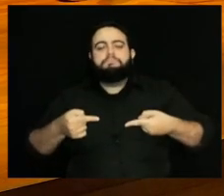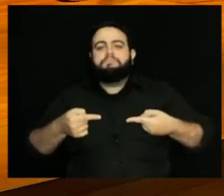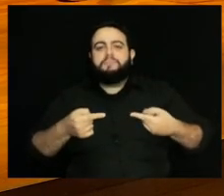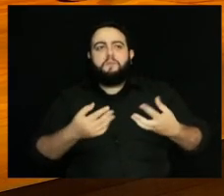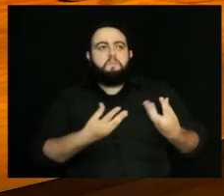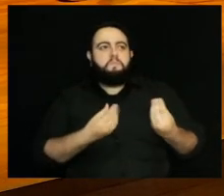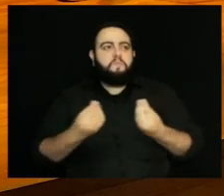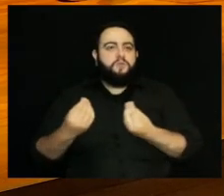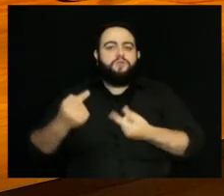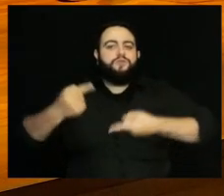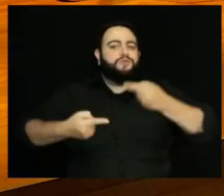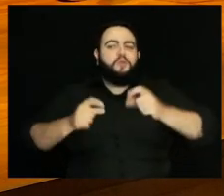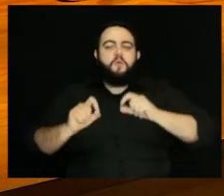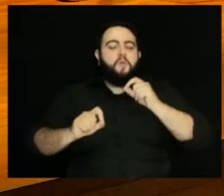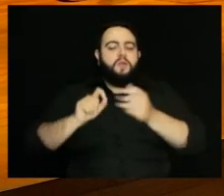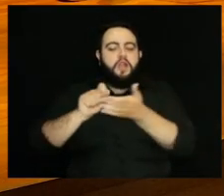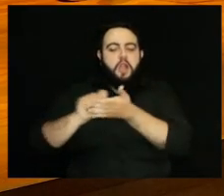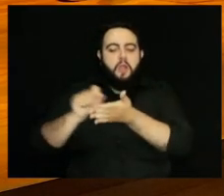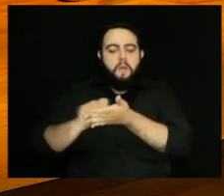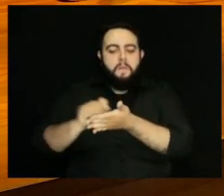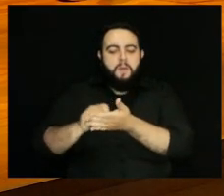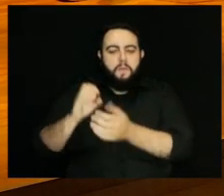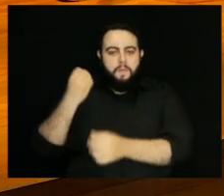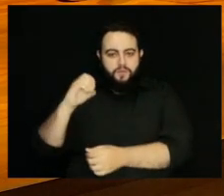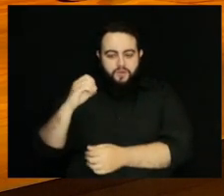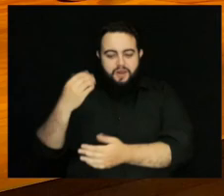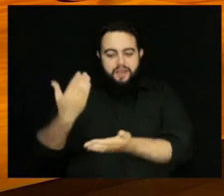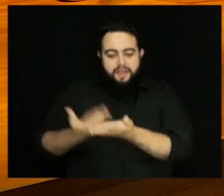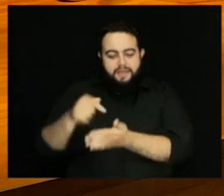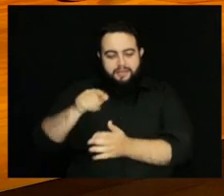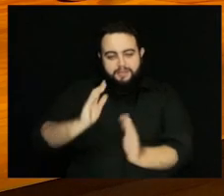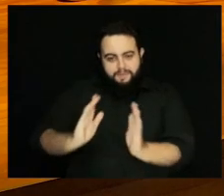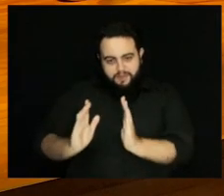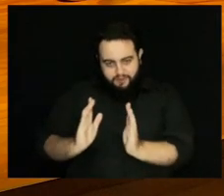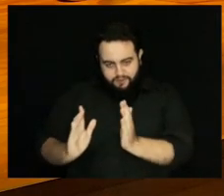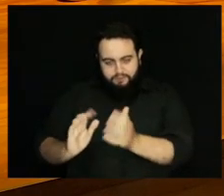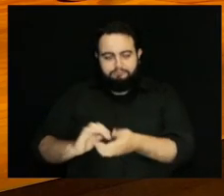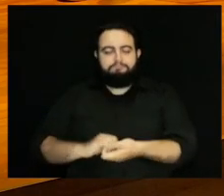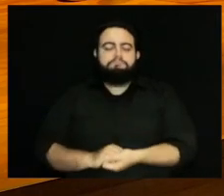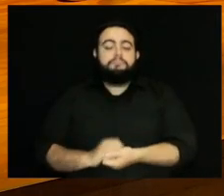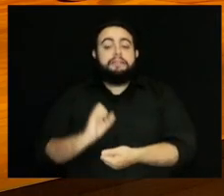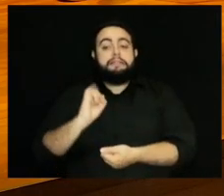do que se compunha em Porto Alegre até então né. E se a gente pensar, mesmo em termos de geração no